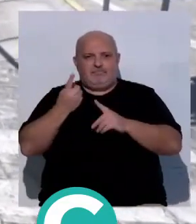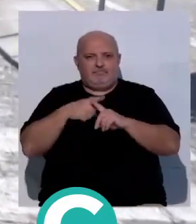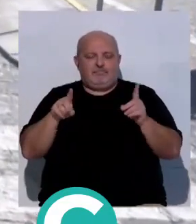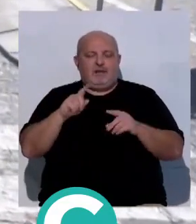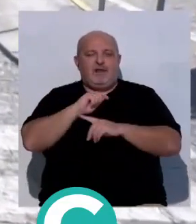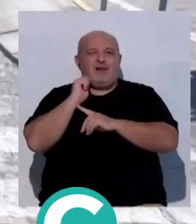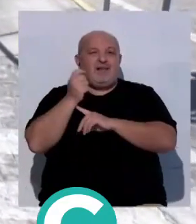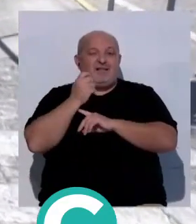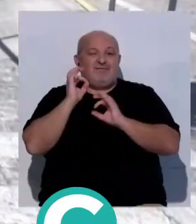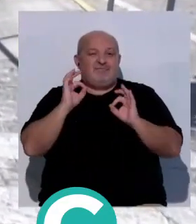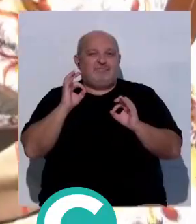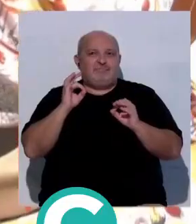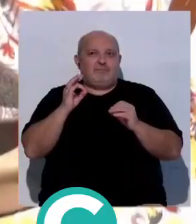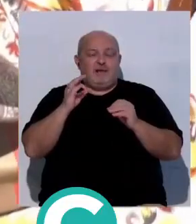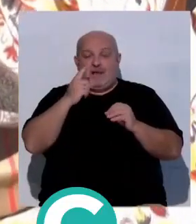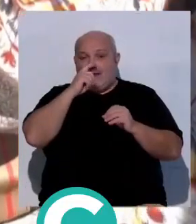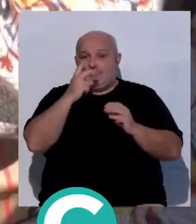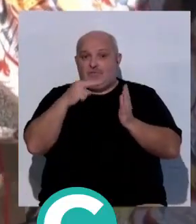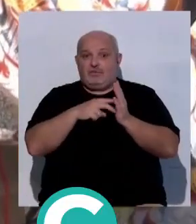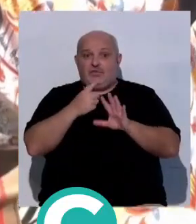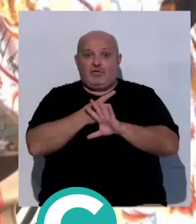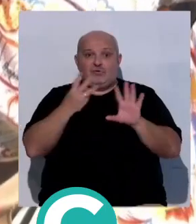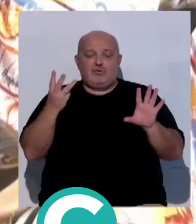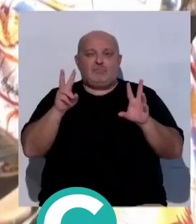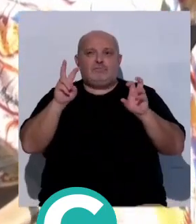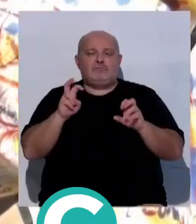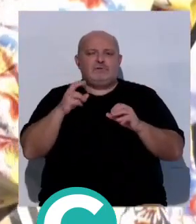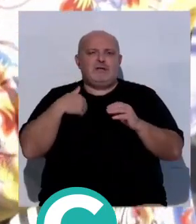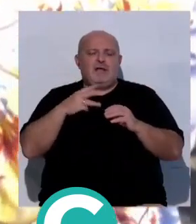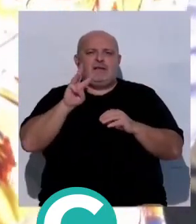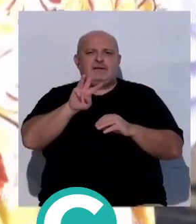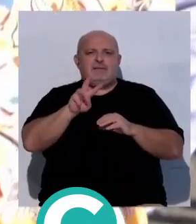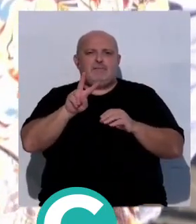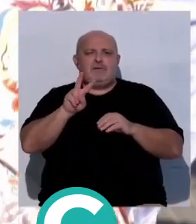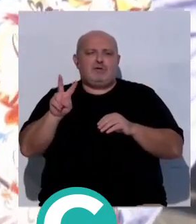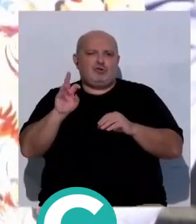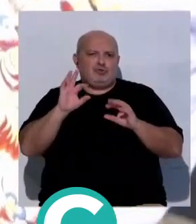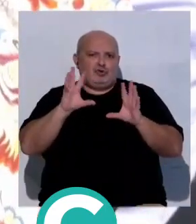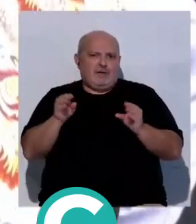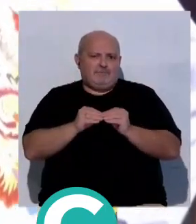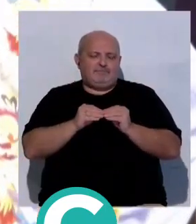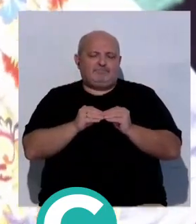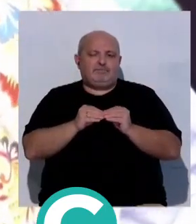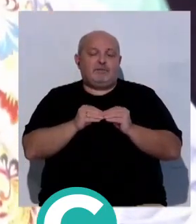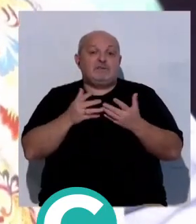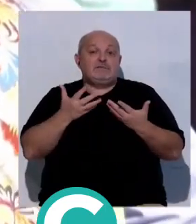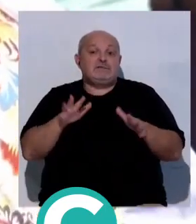de Escala se registró en el año 2018 cuando se alcanzaron 322 si se cumple previsiones